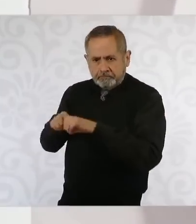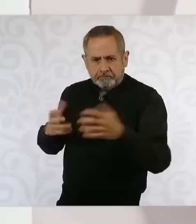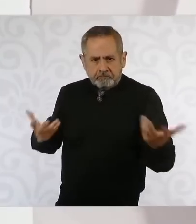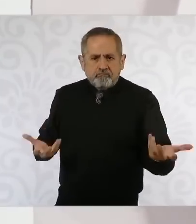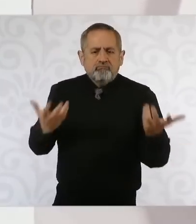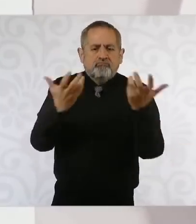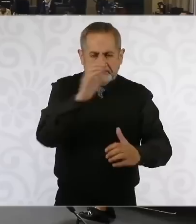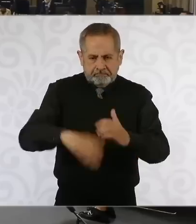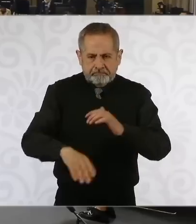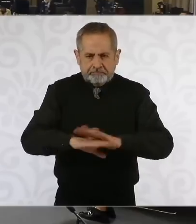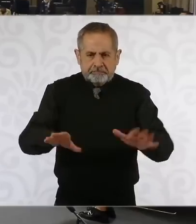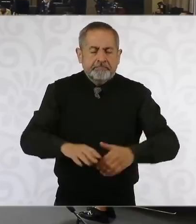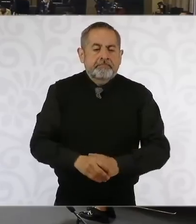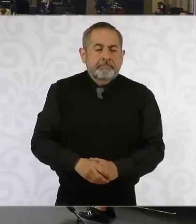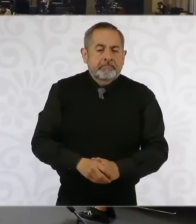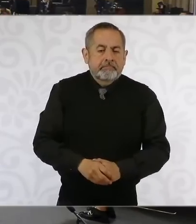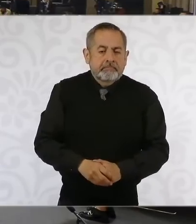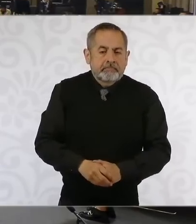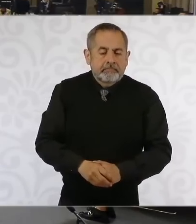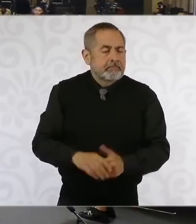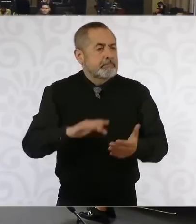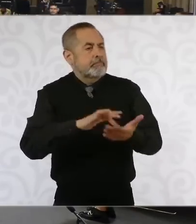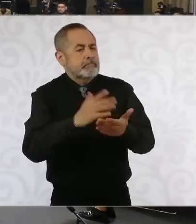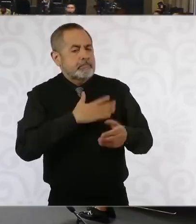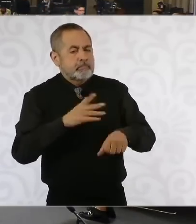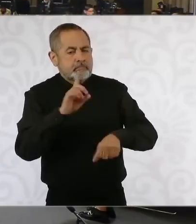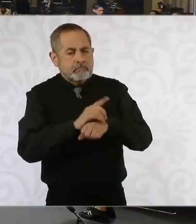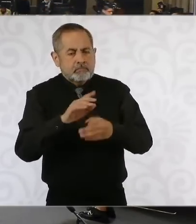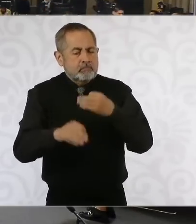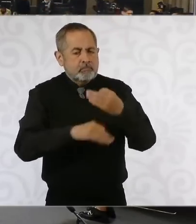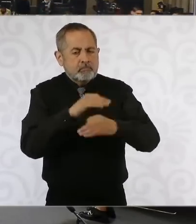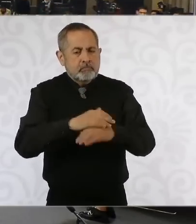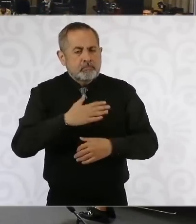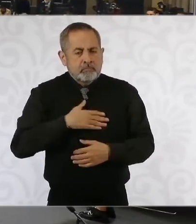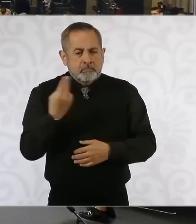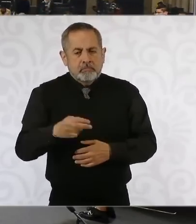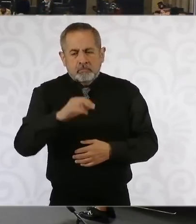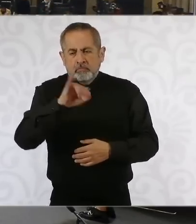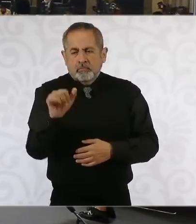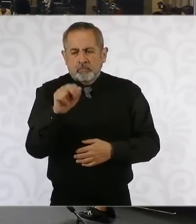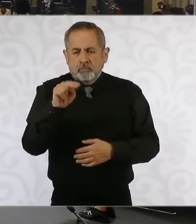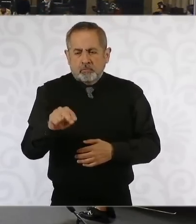bilateral gracias Muy buenos días a todos y a todas Juan Hernández deo basta del grupo cantón